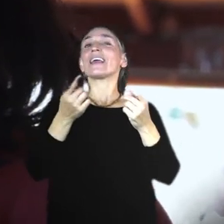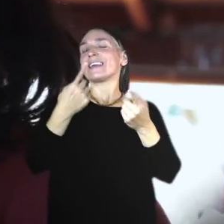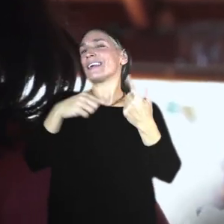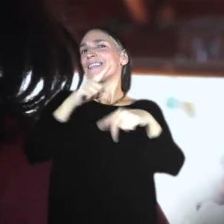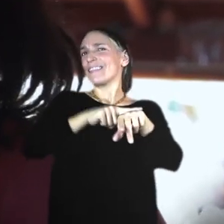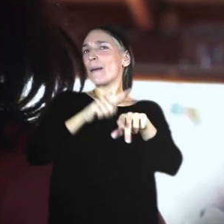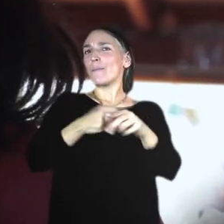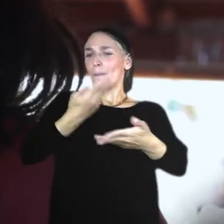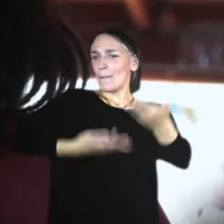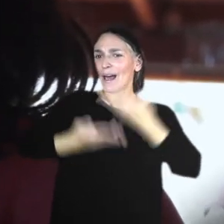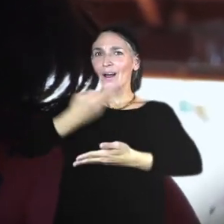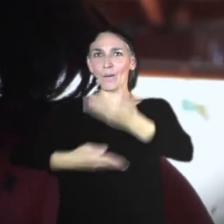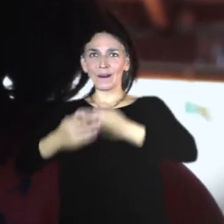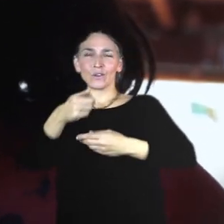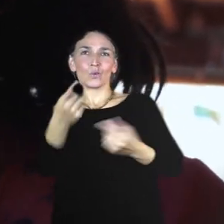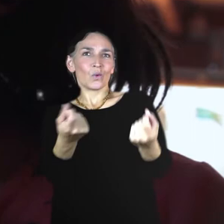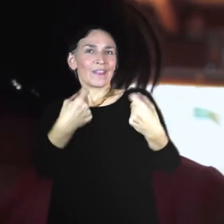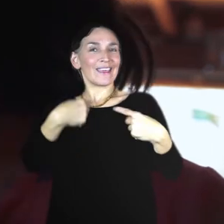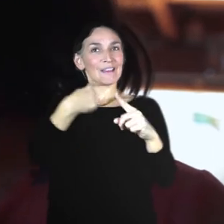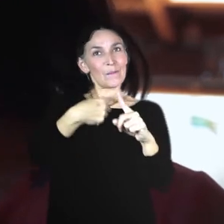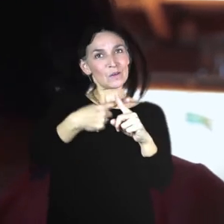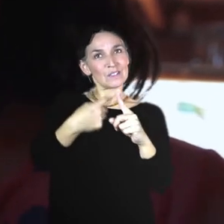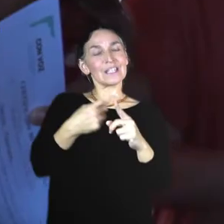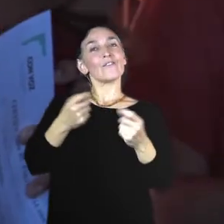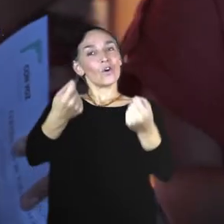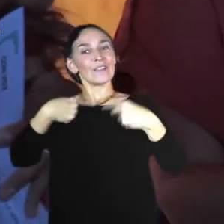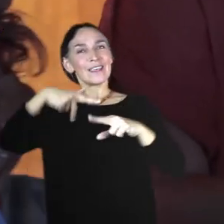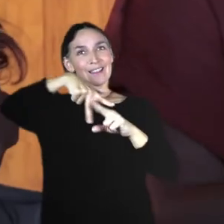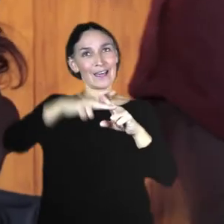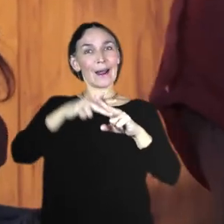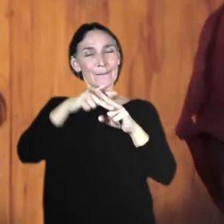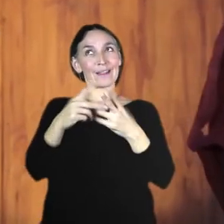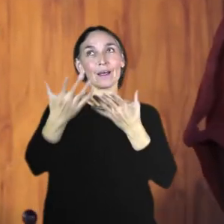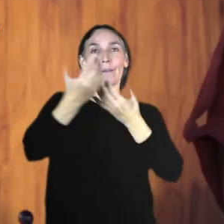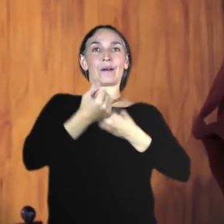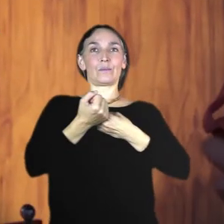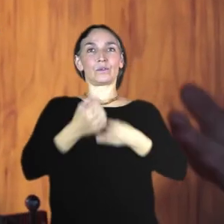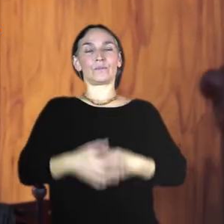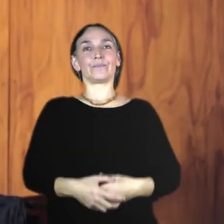que bueno que me facilitaste tus dones y herramientas. Suena banda sonora Serie Amanecer -